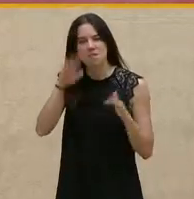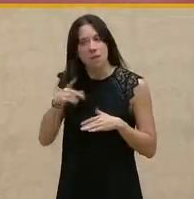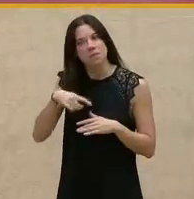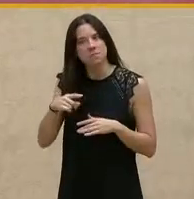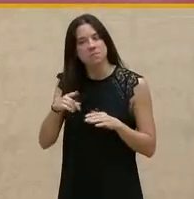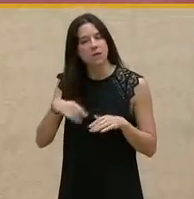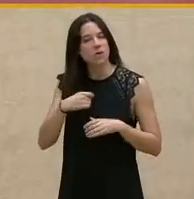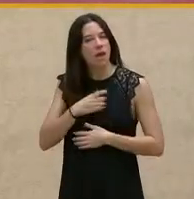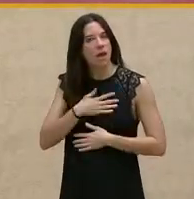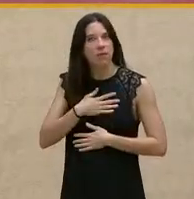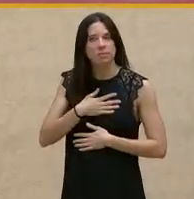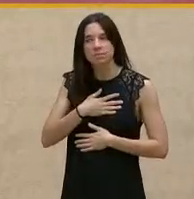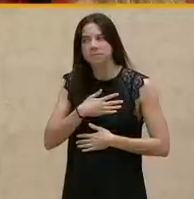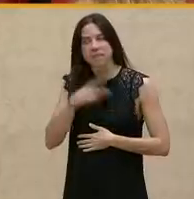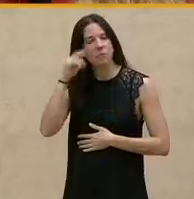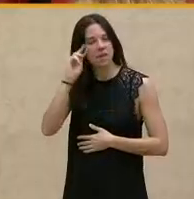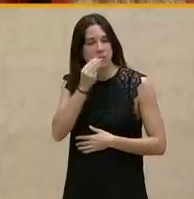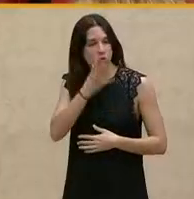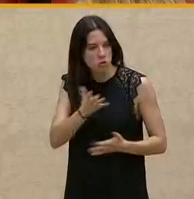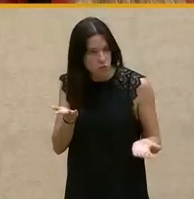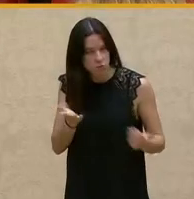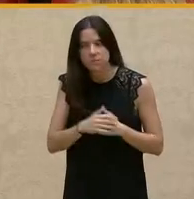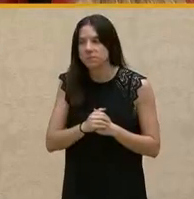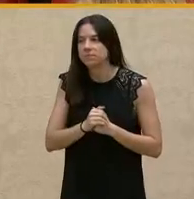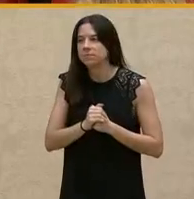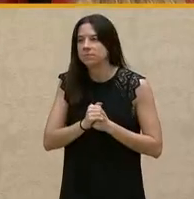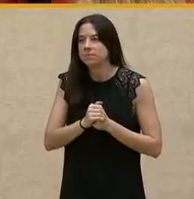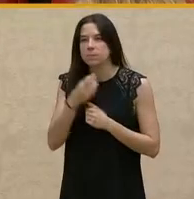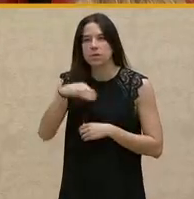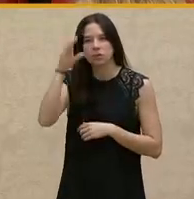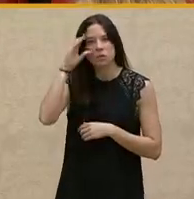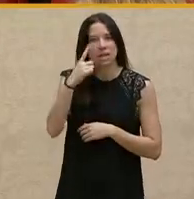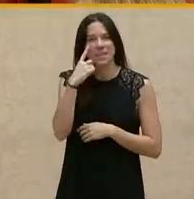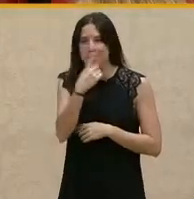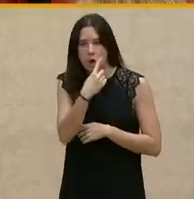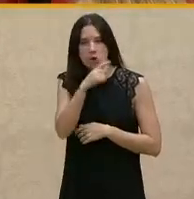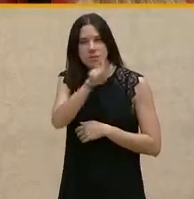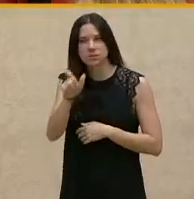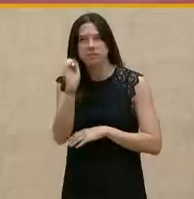grata experiencia después de escuchar los testimonios particulares y familiares que